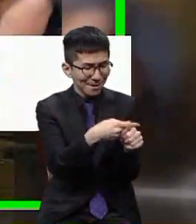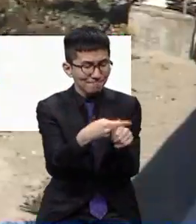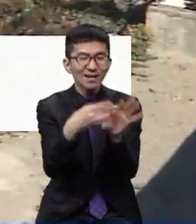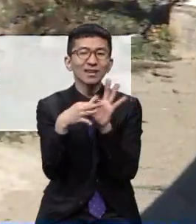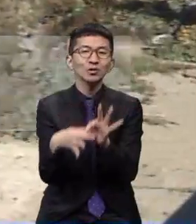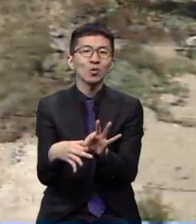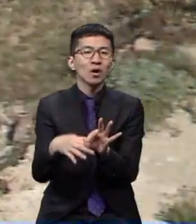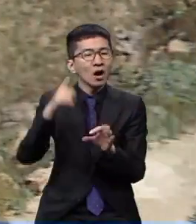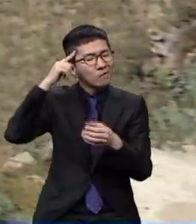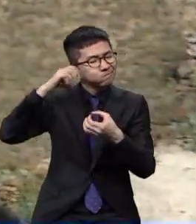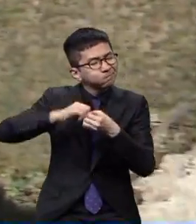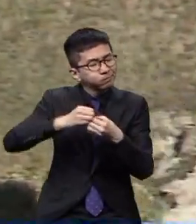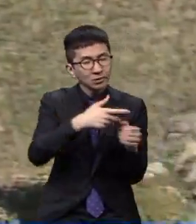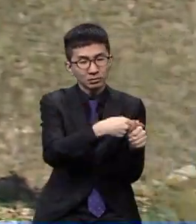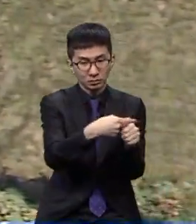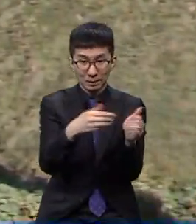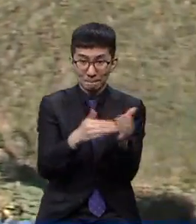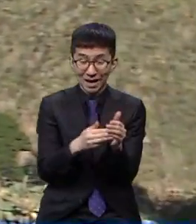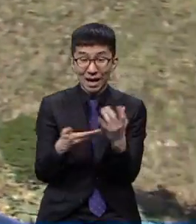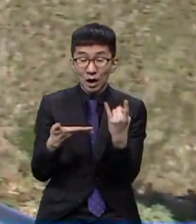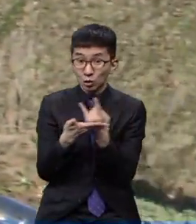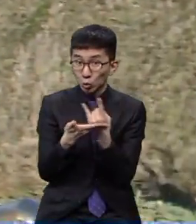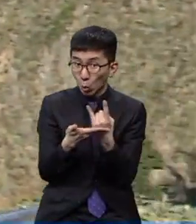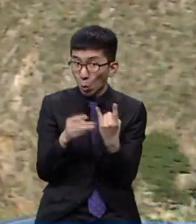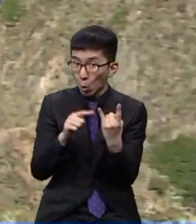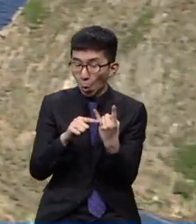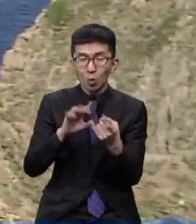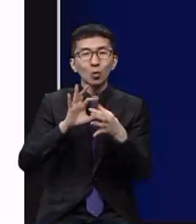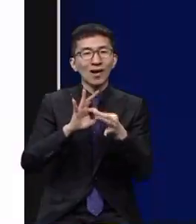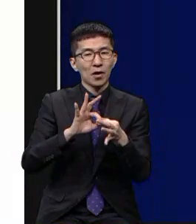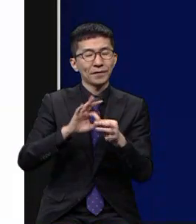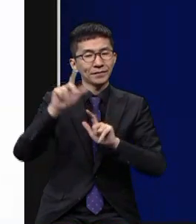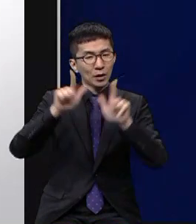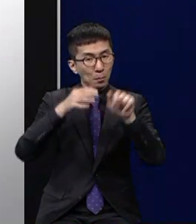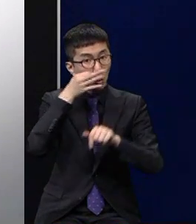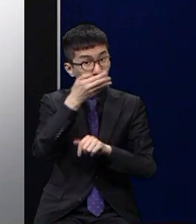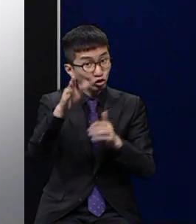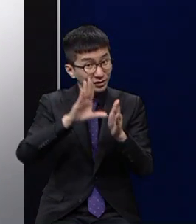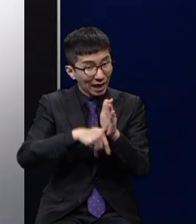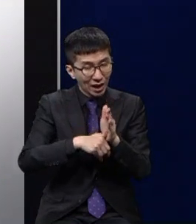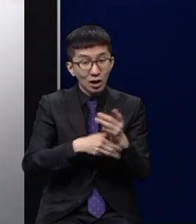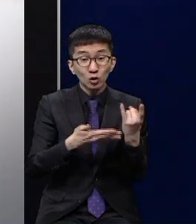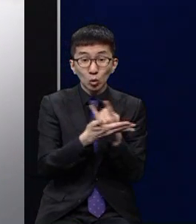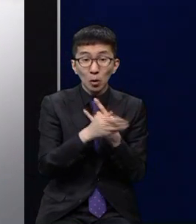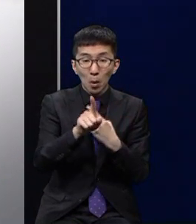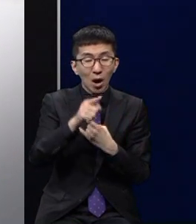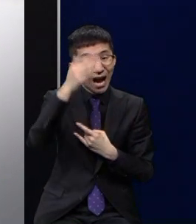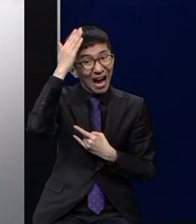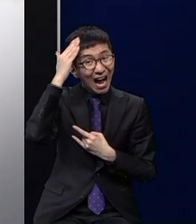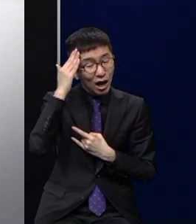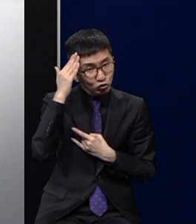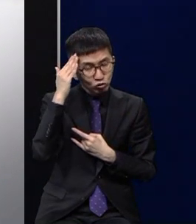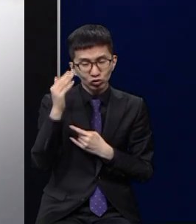독도 문제를 다룬 지난달 23일 방송에서는 독도는 한국이 일본 어민 45명을 살해하고